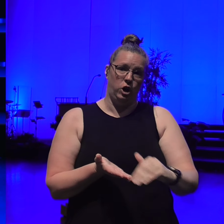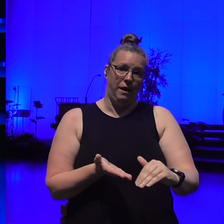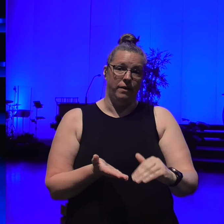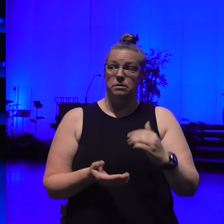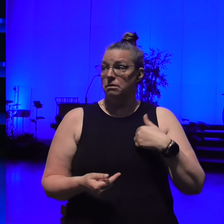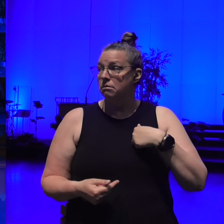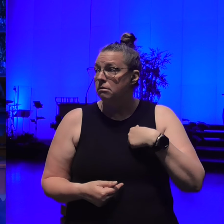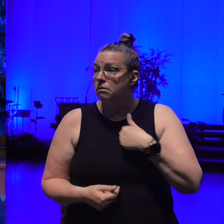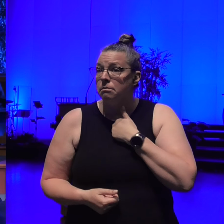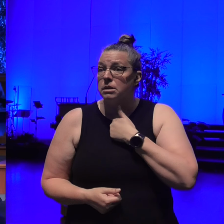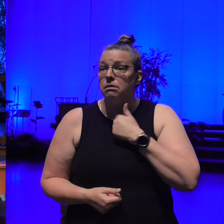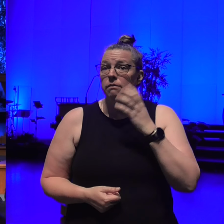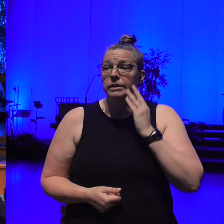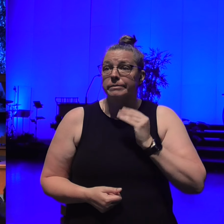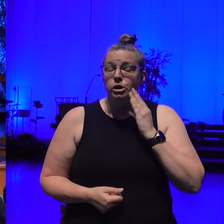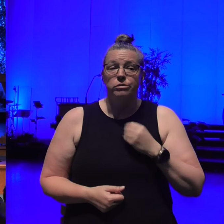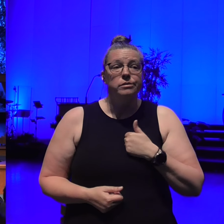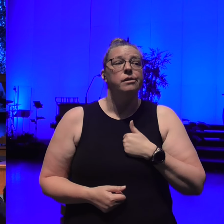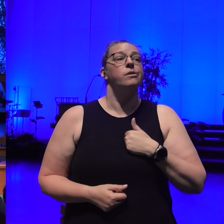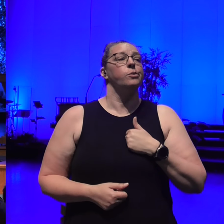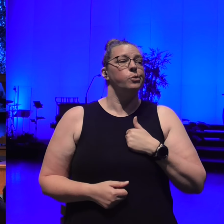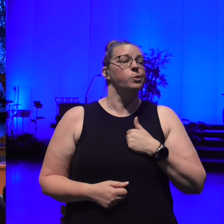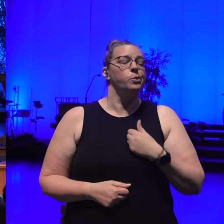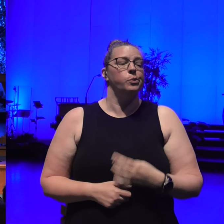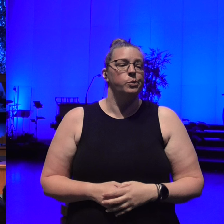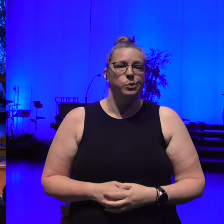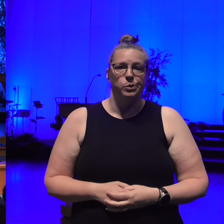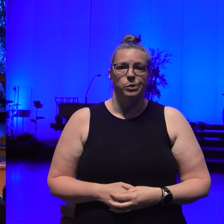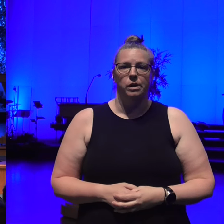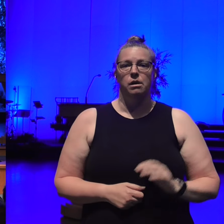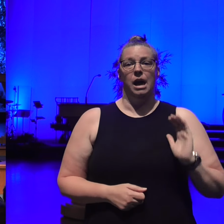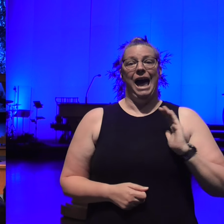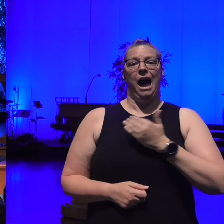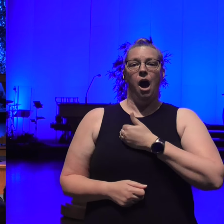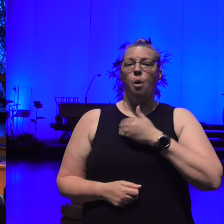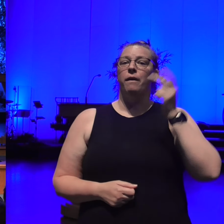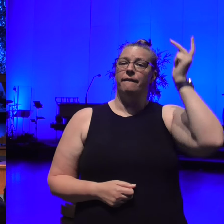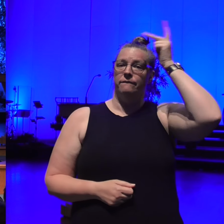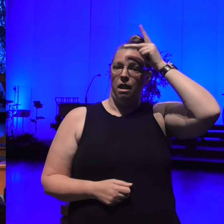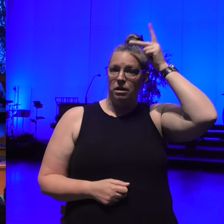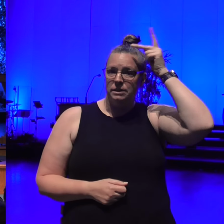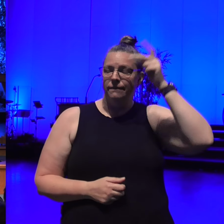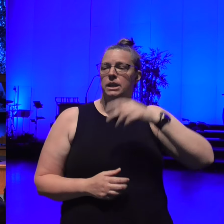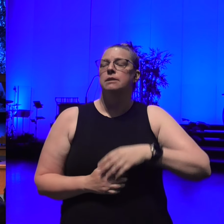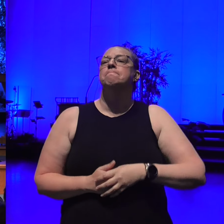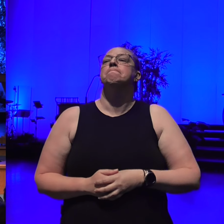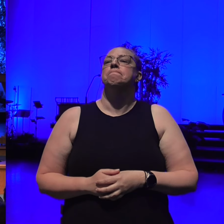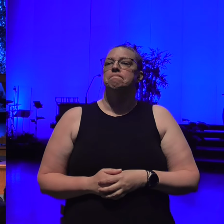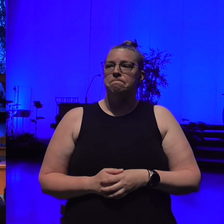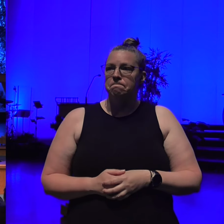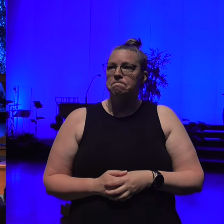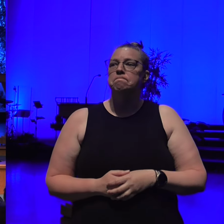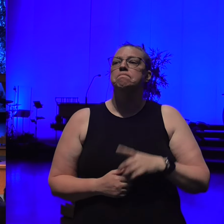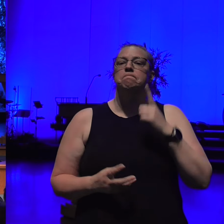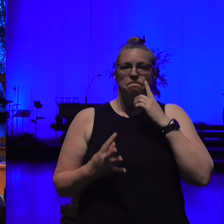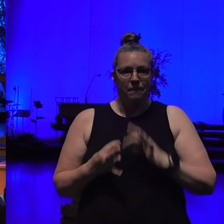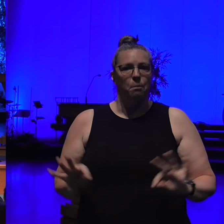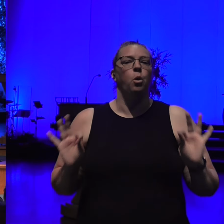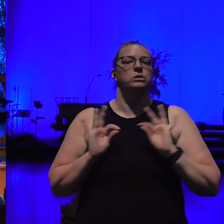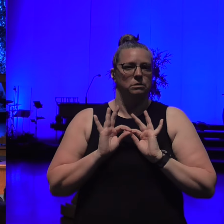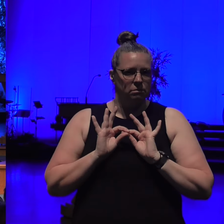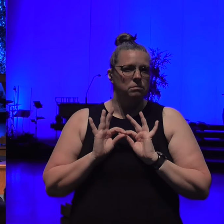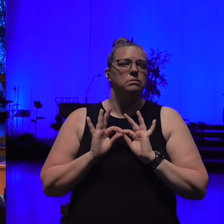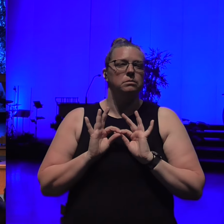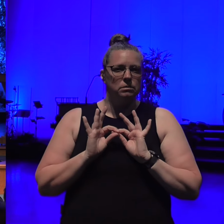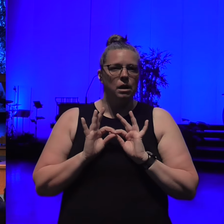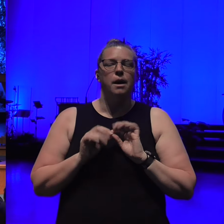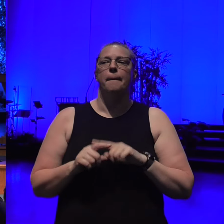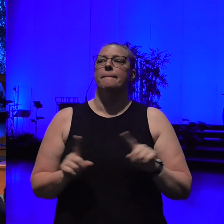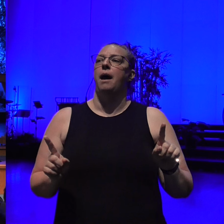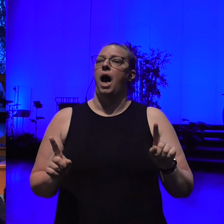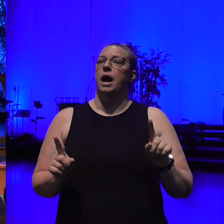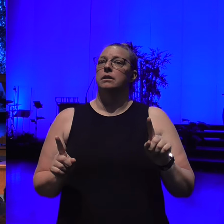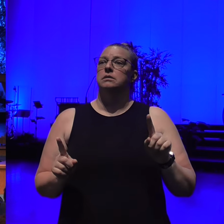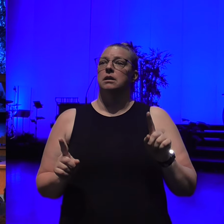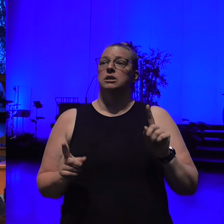experiencia. Nuestra filosofía es muy importante. Pero para ser efectivos necesitamos esta cualidad